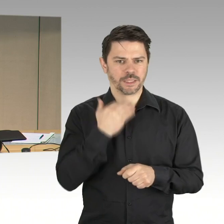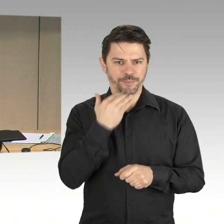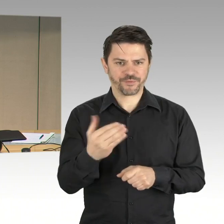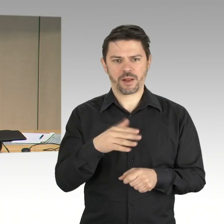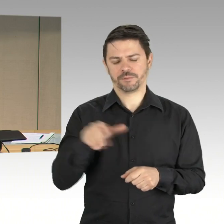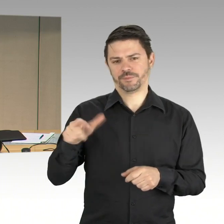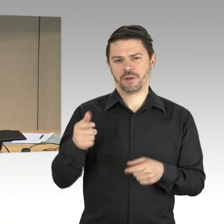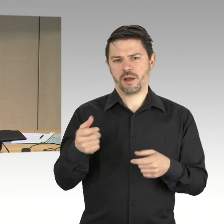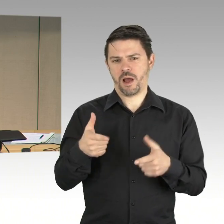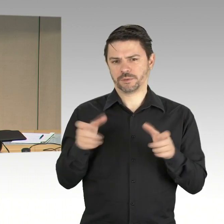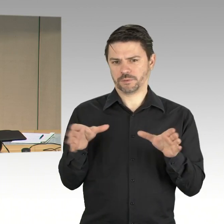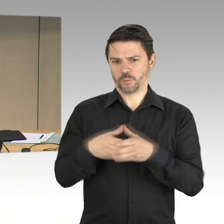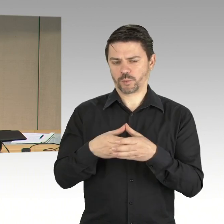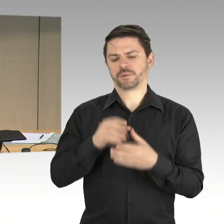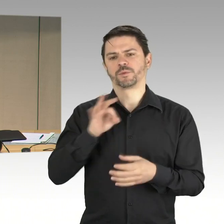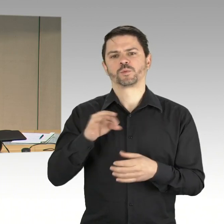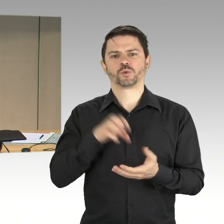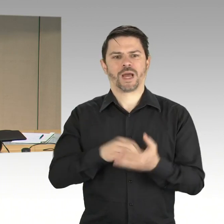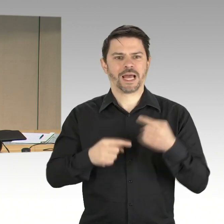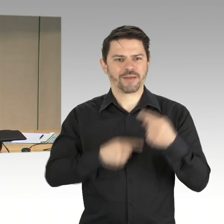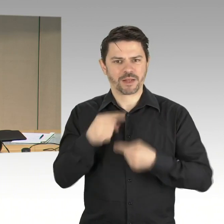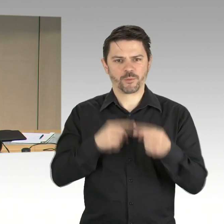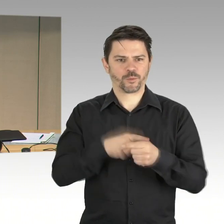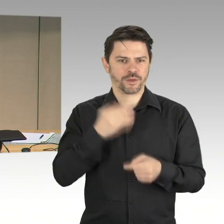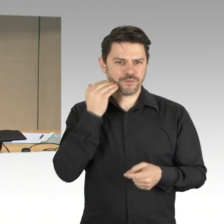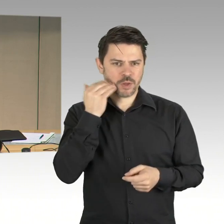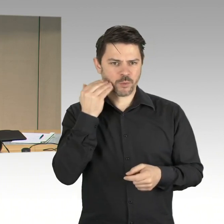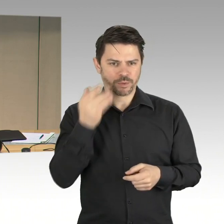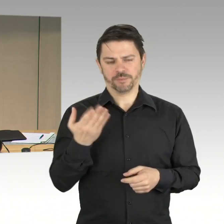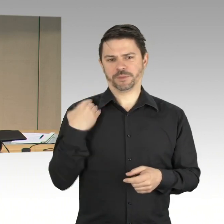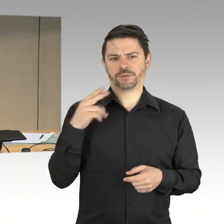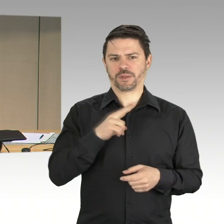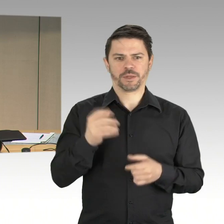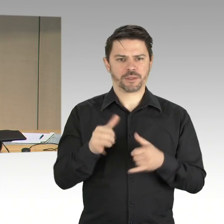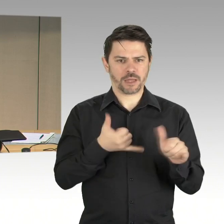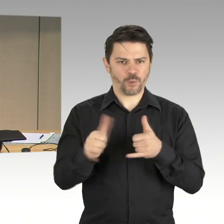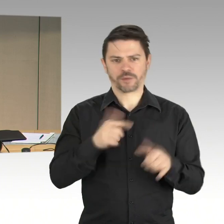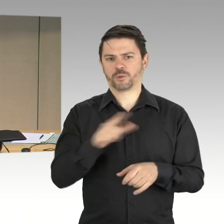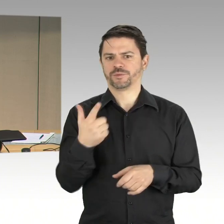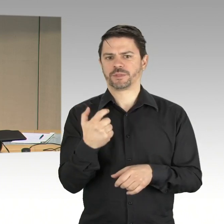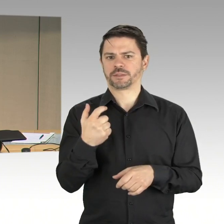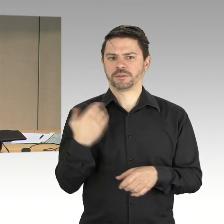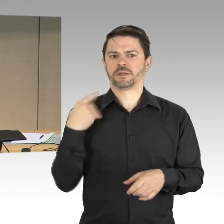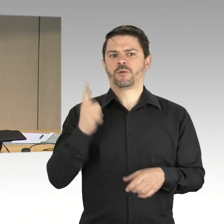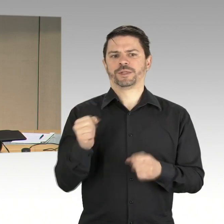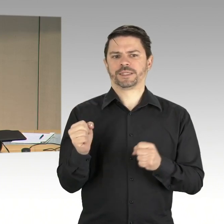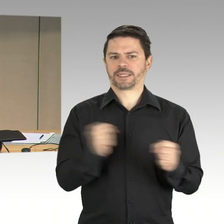Gesetz zur Neuregelung gesetzlicher Vorschriften zur Mietenbegrenzung. Der Dringlichkeit haben Sie eingangs zugestimmt.